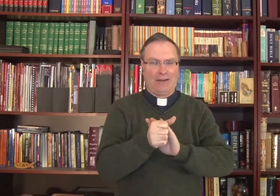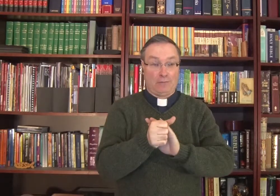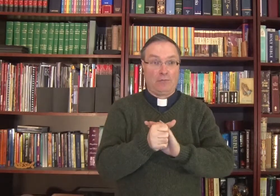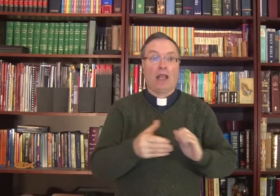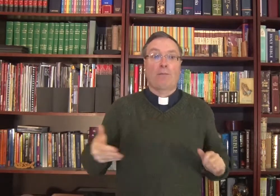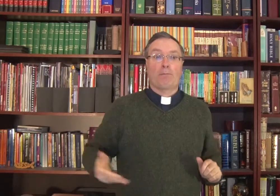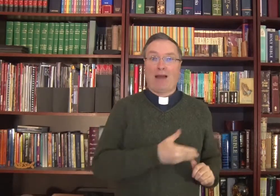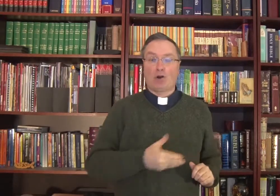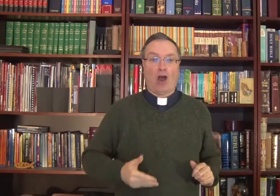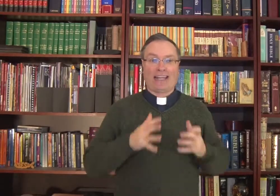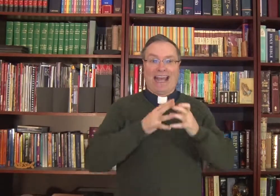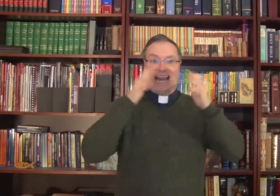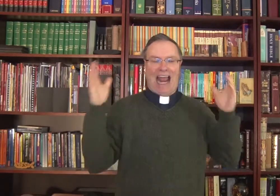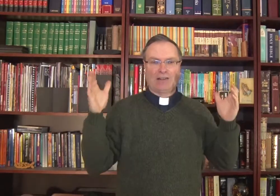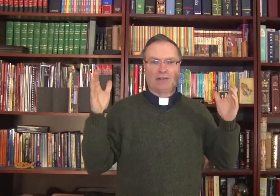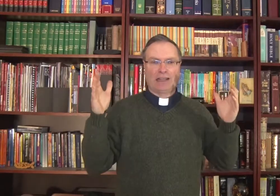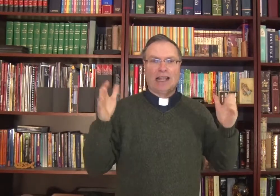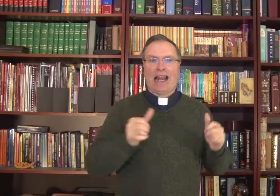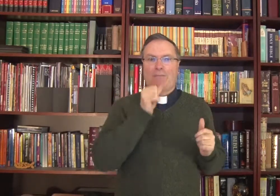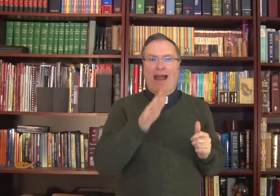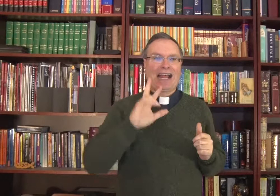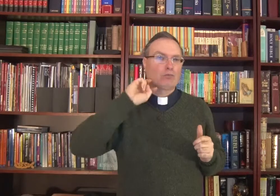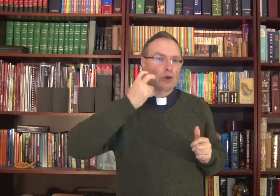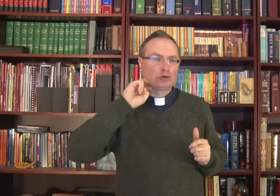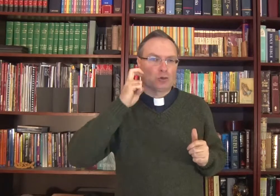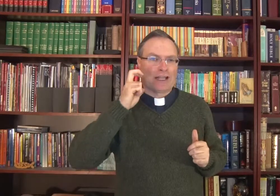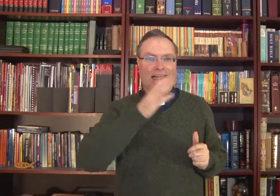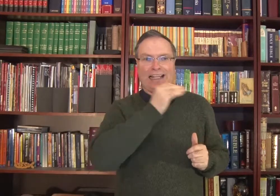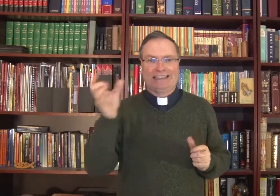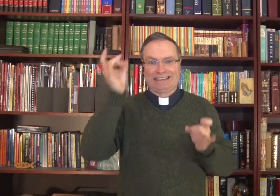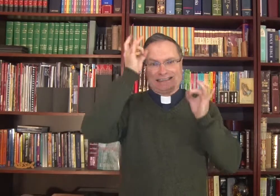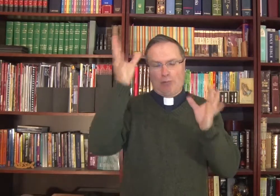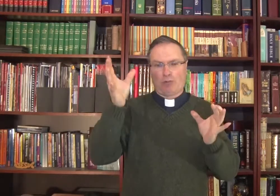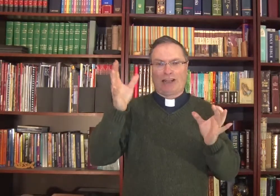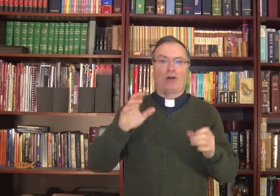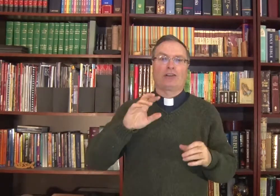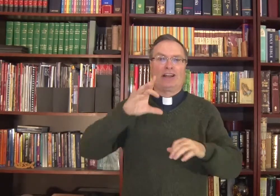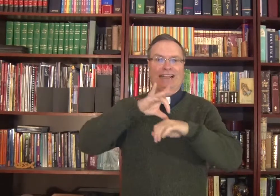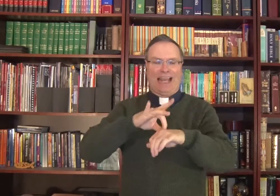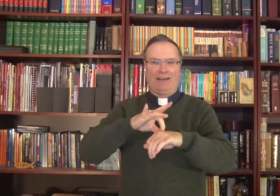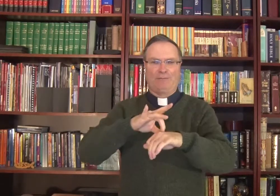«Babylone la grande, la mère des prostituées et des abominations de la terre.»